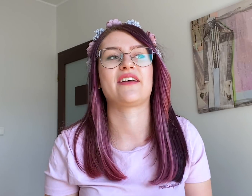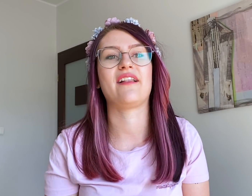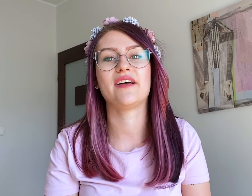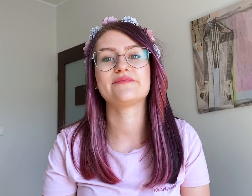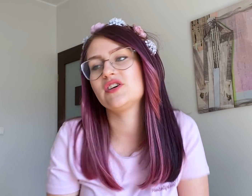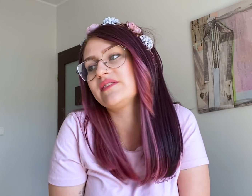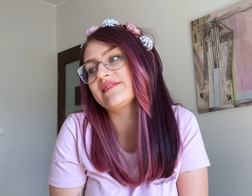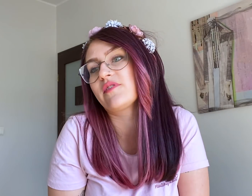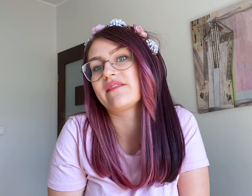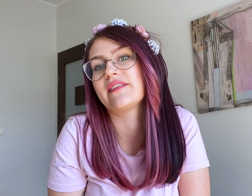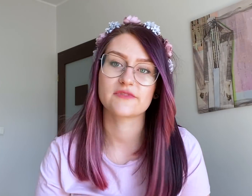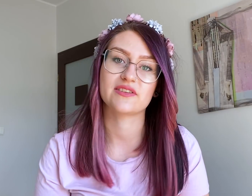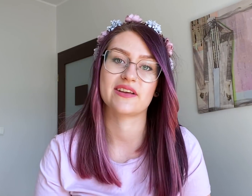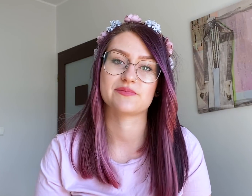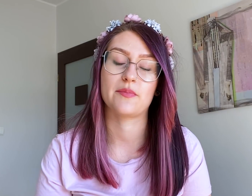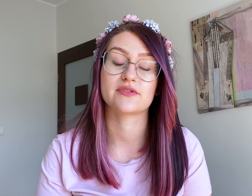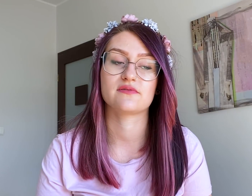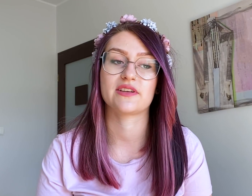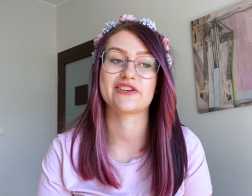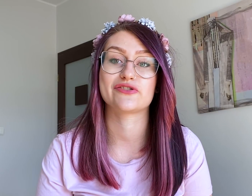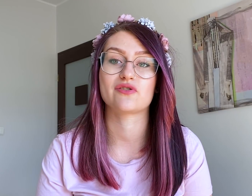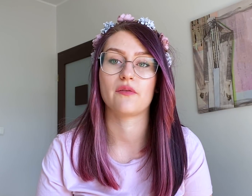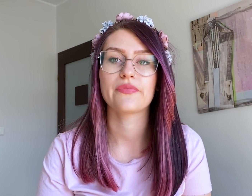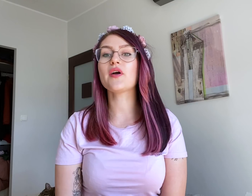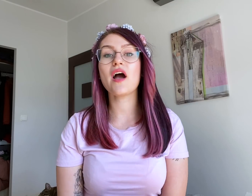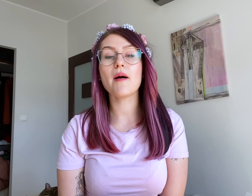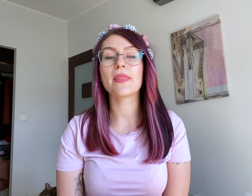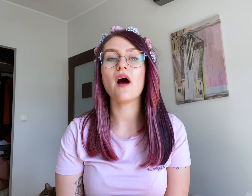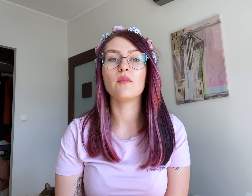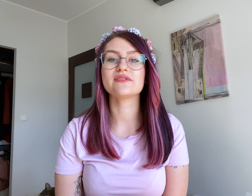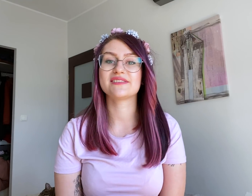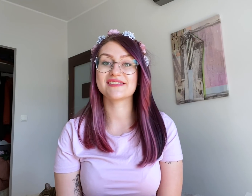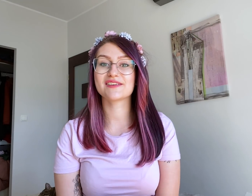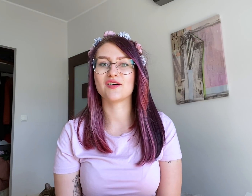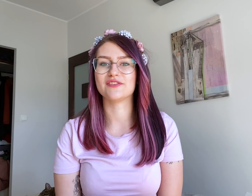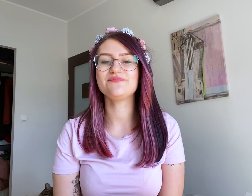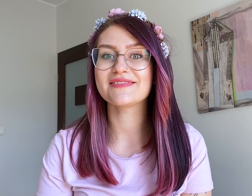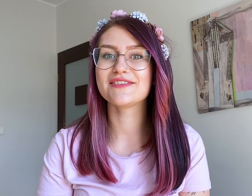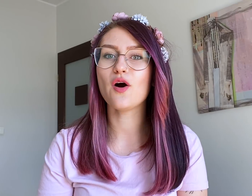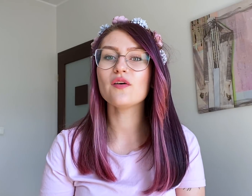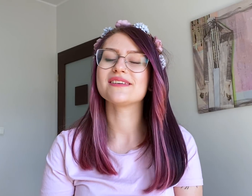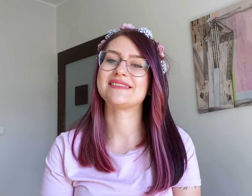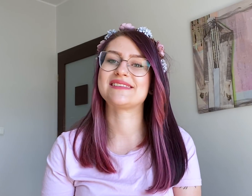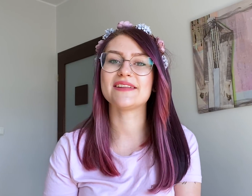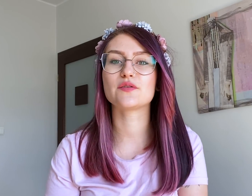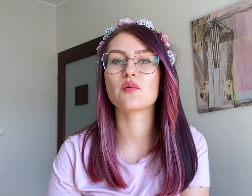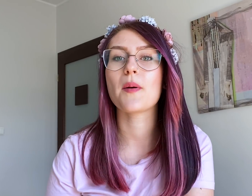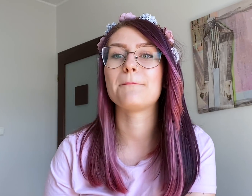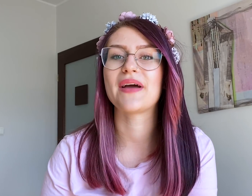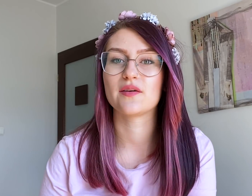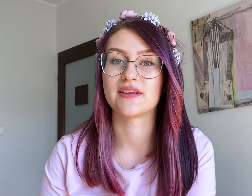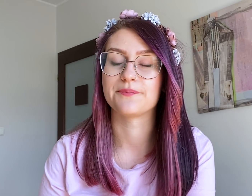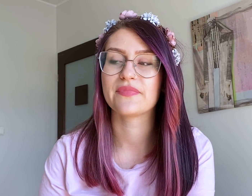ale to nie jest moja wina, tak jest po prostu, takie żyćko. Pojechałam na obóz językowy do Centrum PJM.